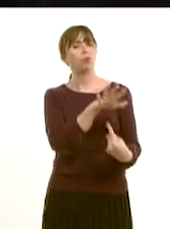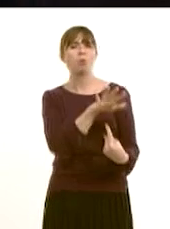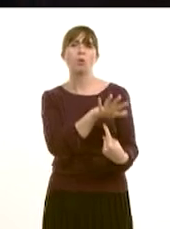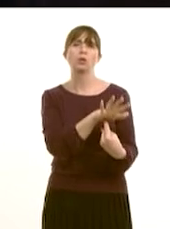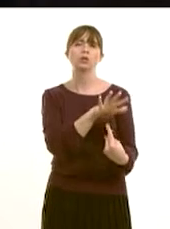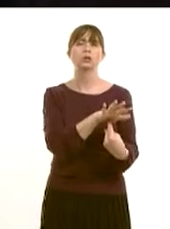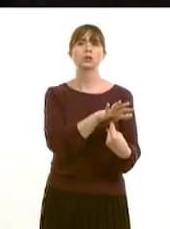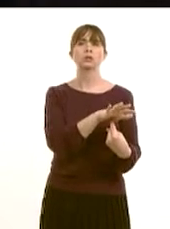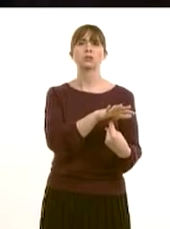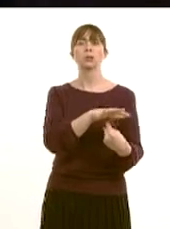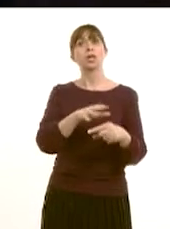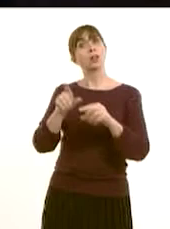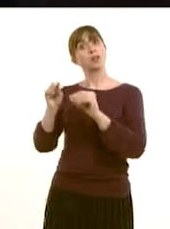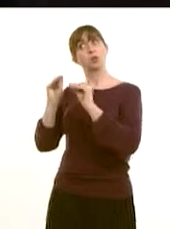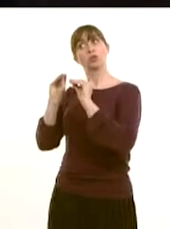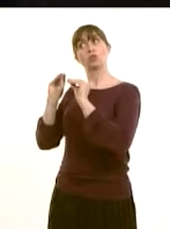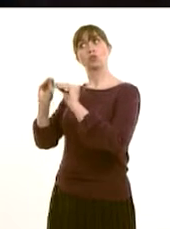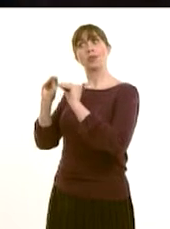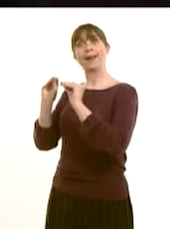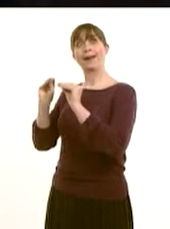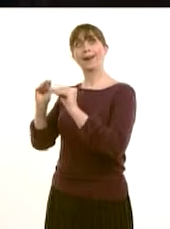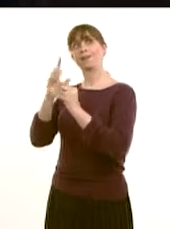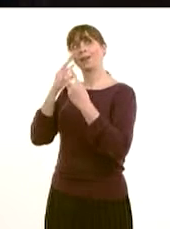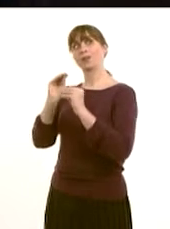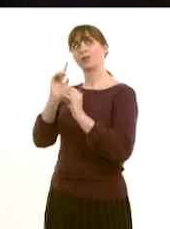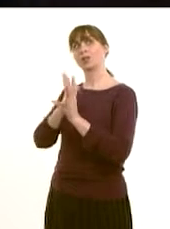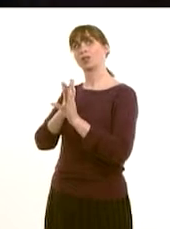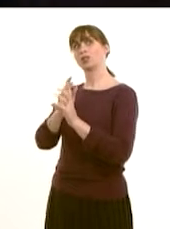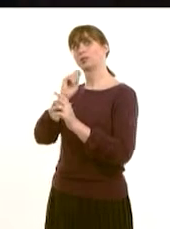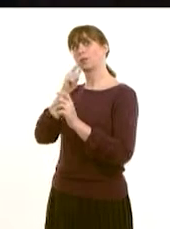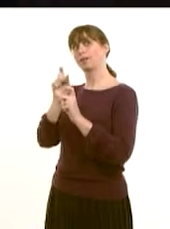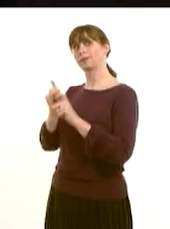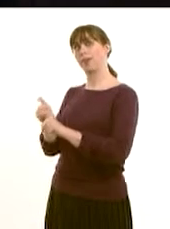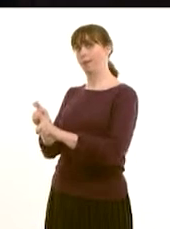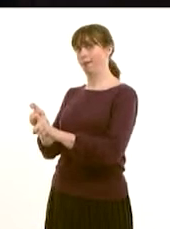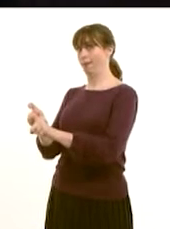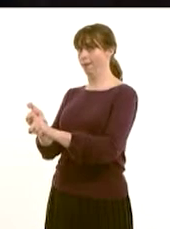Hefyd, rydym yn symud at gyfnod o Ddeddf newydd o ran addysg arbennig.